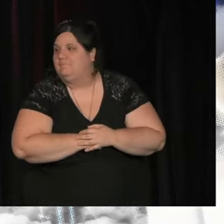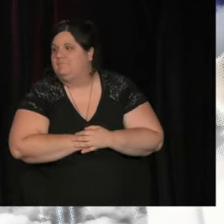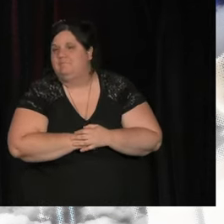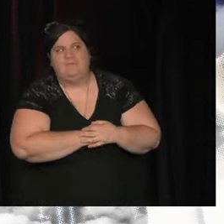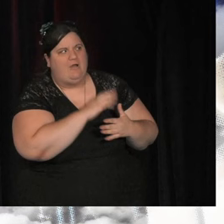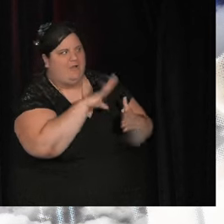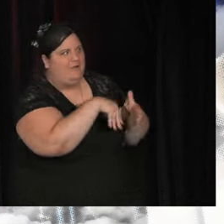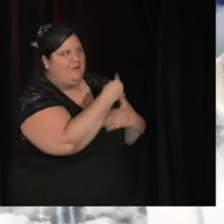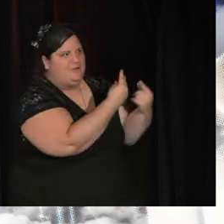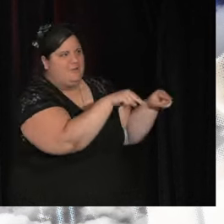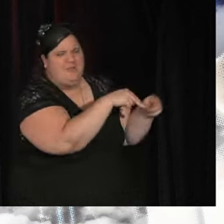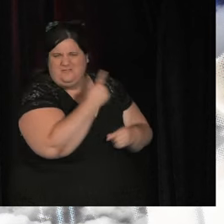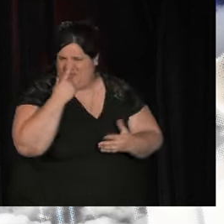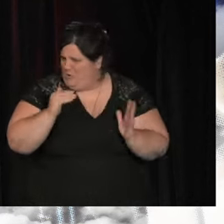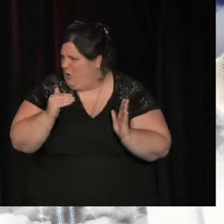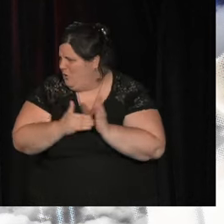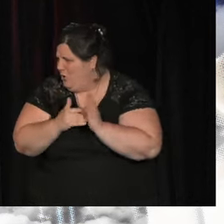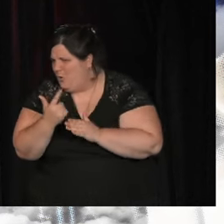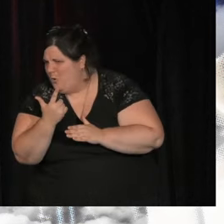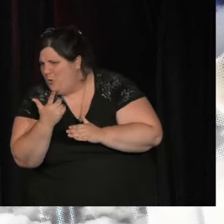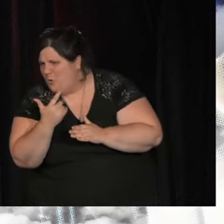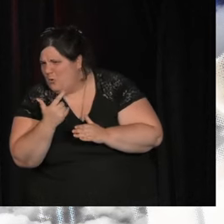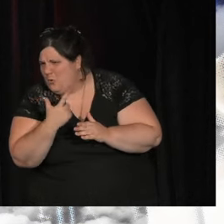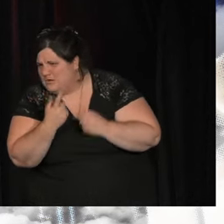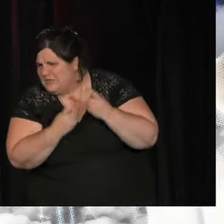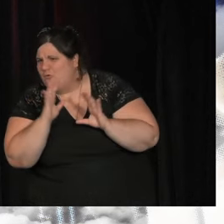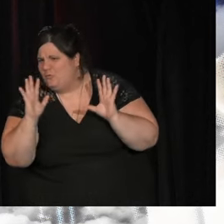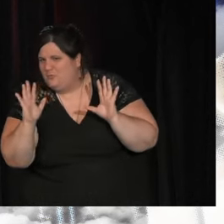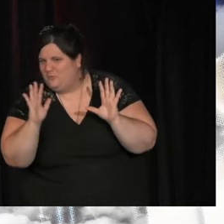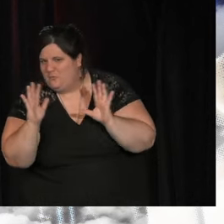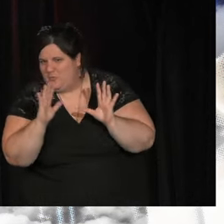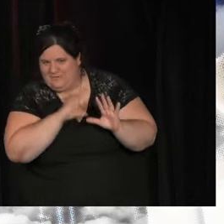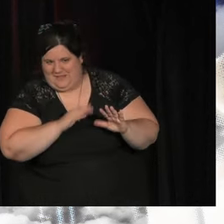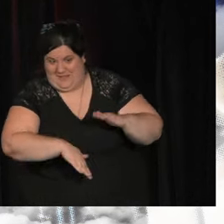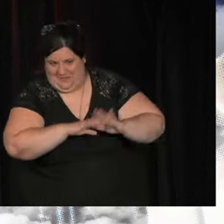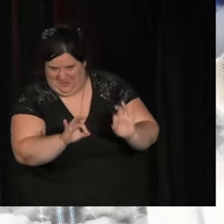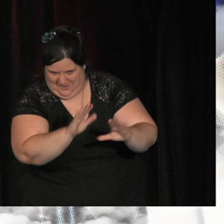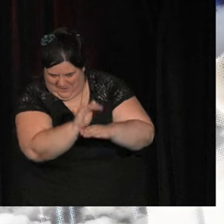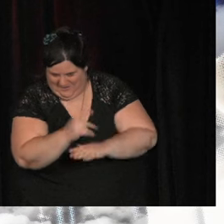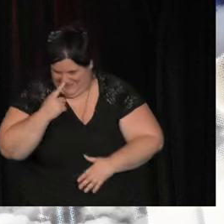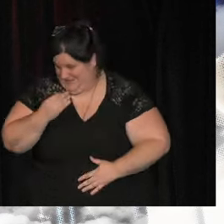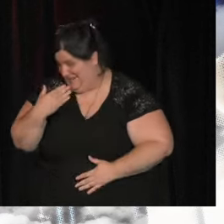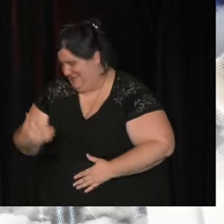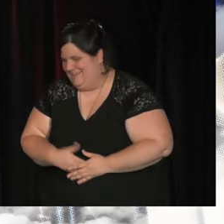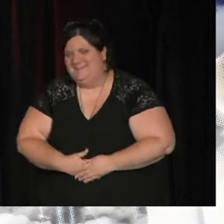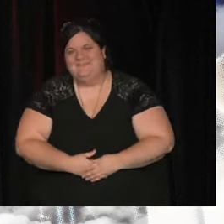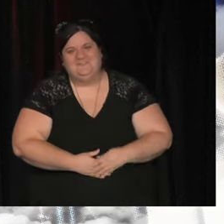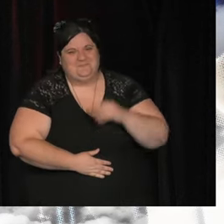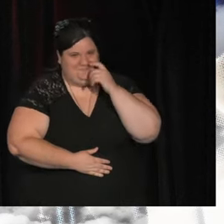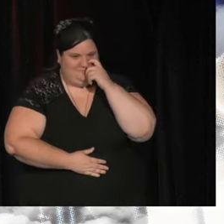Ça swingue dehors. On dit quoi ? Encore deux questions peut-être ? Parce que… Pour un peu limiter… pas parler de capitalisme, pour la prochaine question,